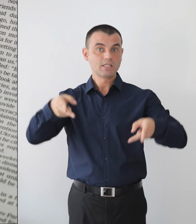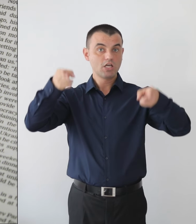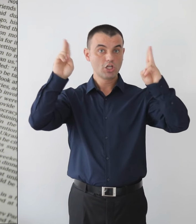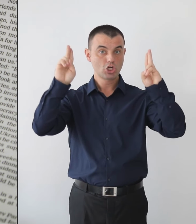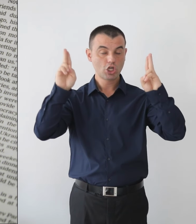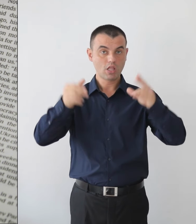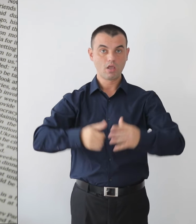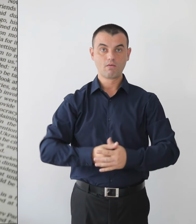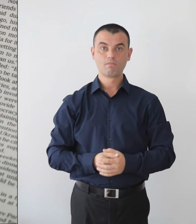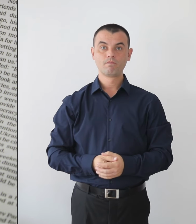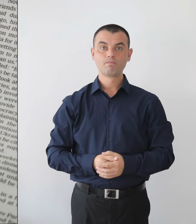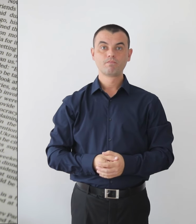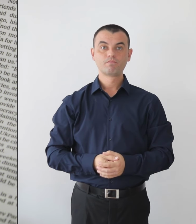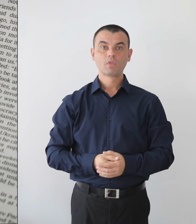без разрешение или споразумение.